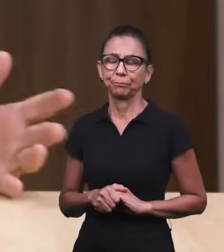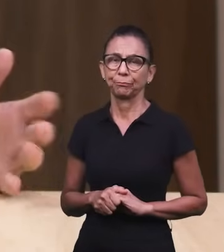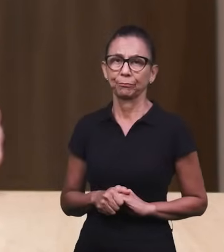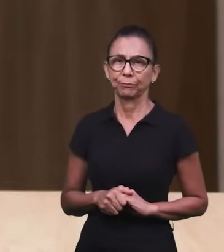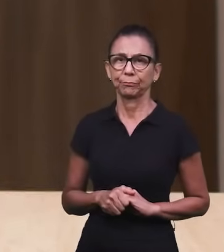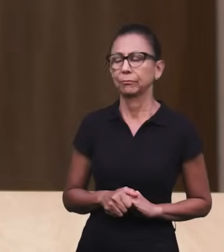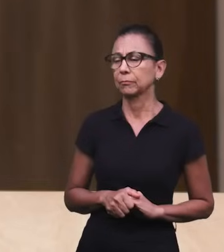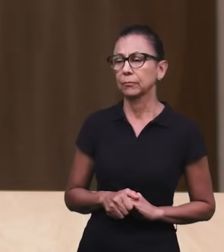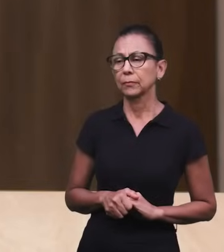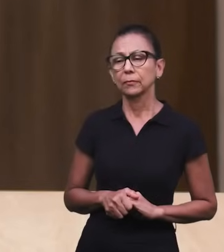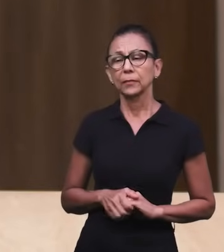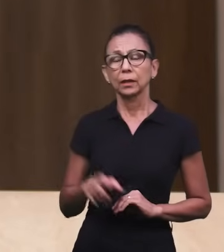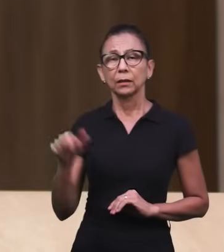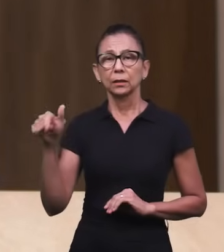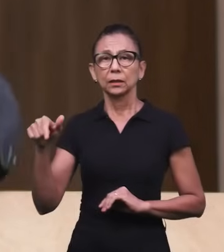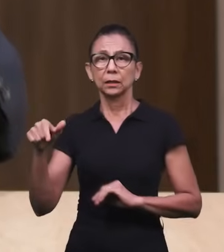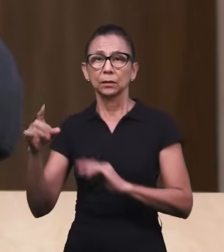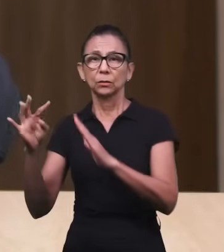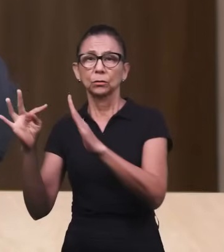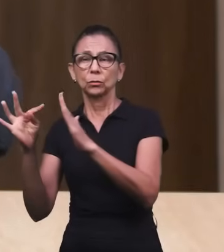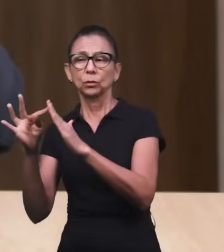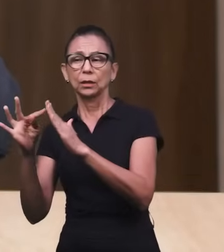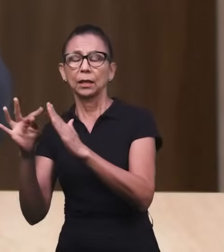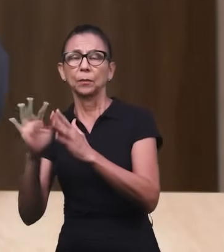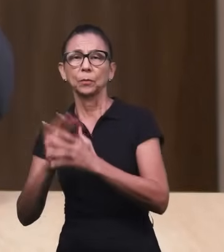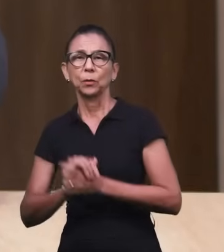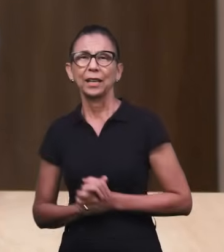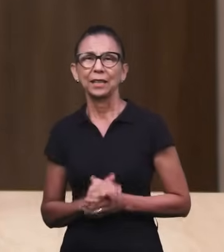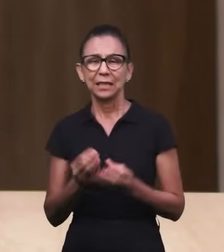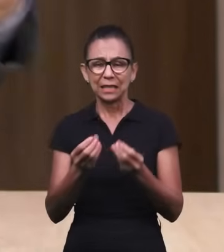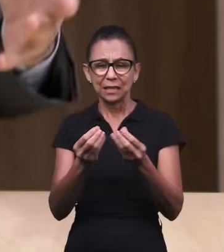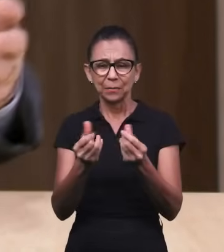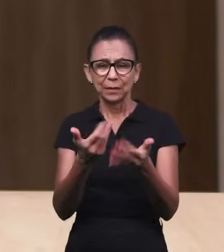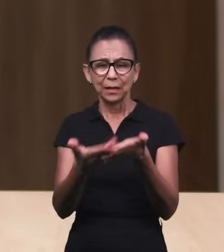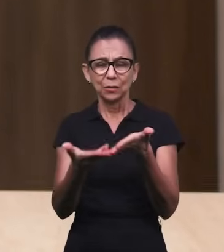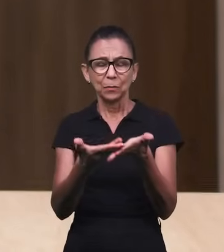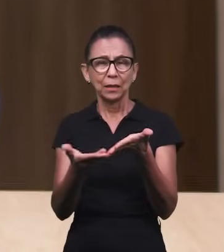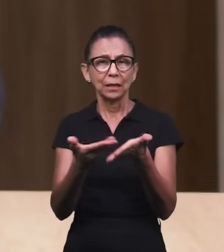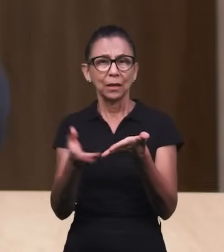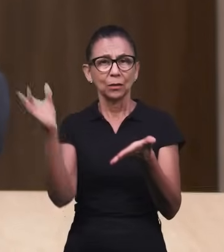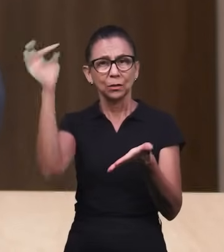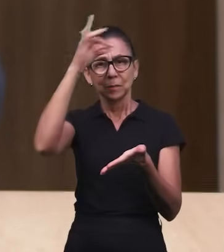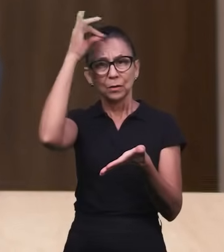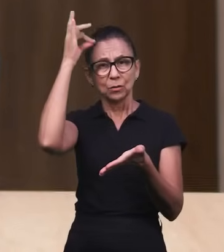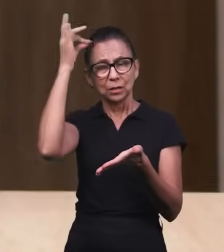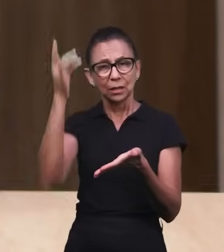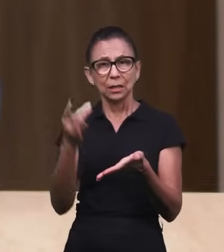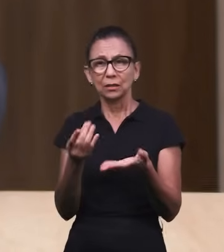Santo não aí nós podemos perguntar hoje como é que se encontra a situação do mundo em relação a Deus